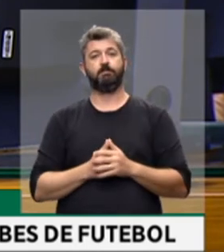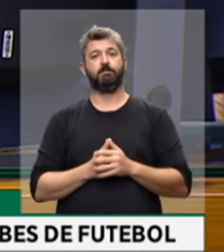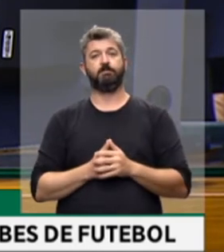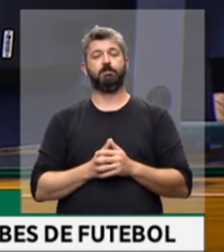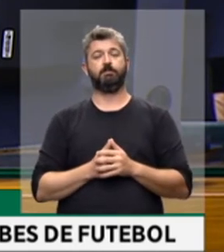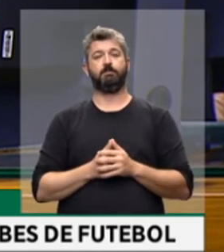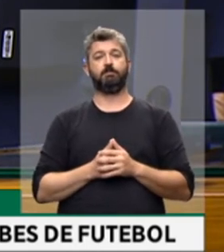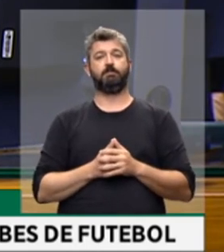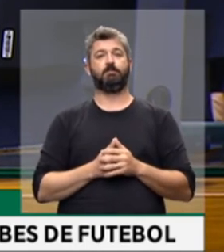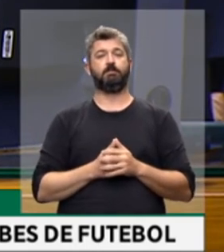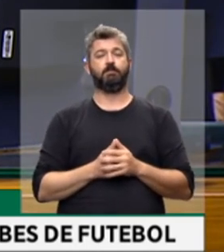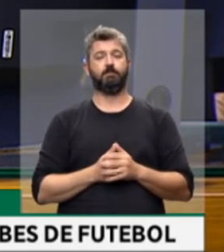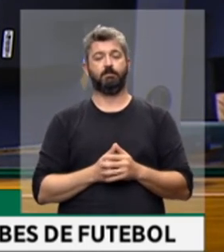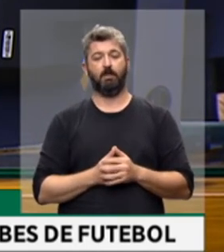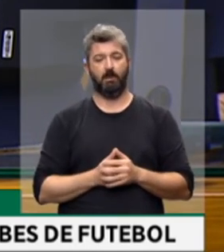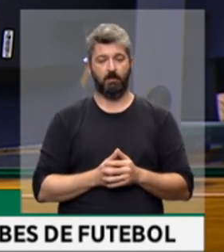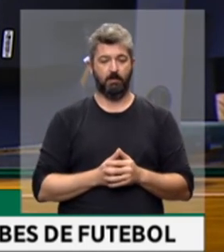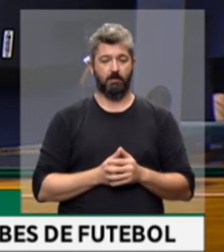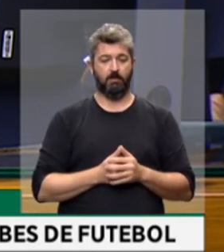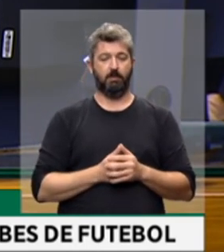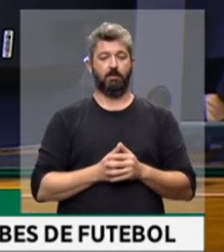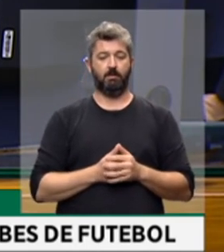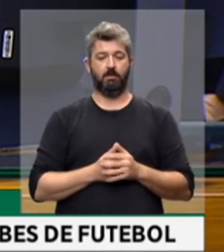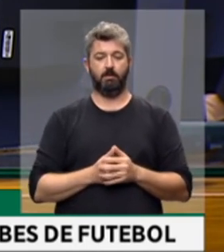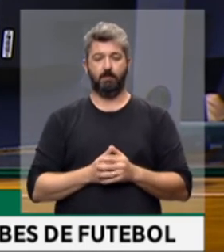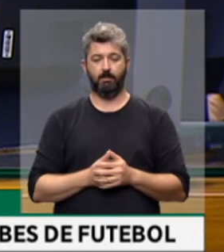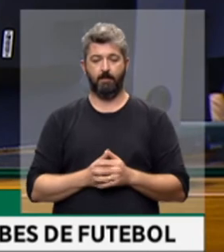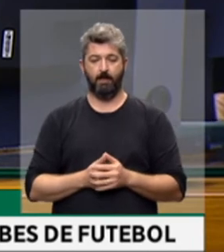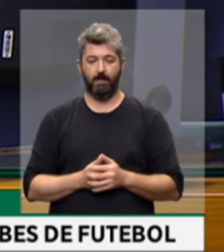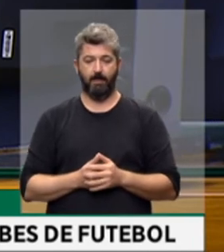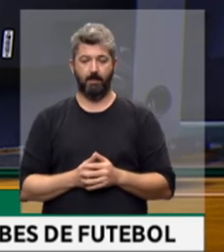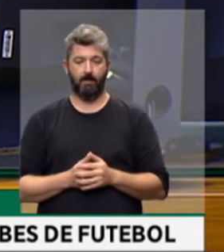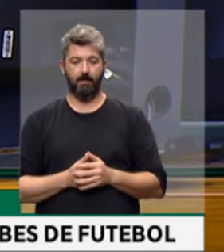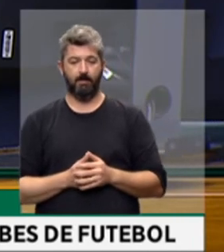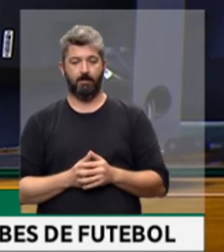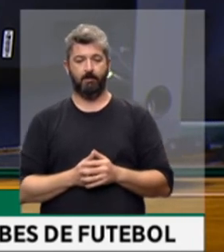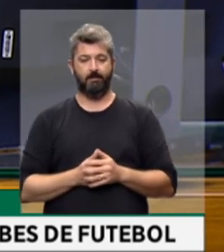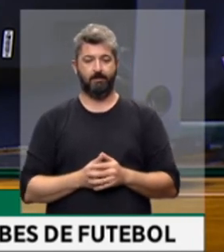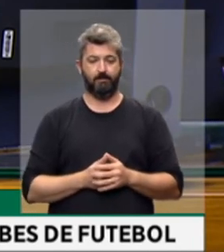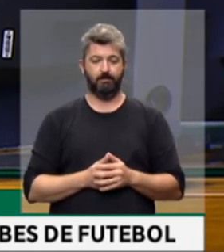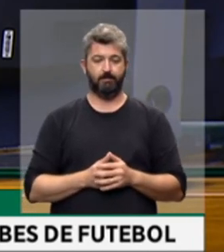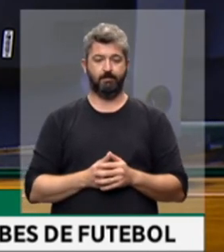MAIORIA? COMO VOTA A MINORIA? -- [DEPUTADO]: SENHOR PRESIDENTE, PATRIOTA ORIENTA NÃO. [PRESIDENTE]: